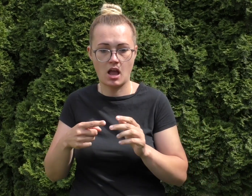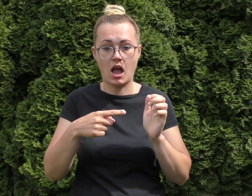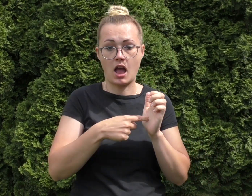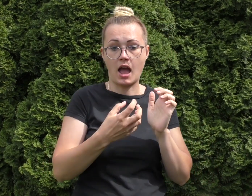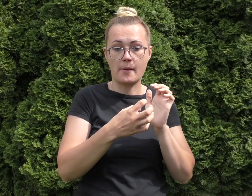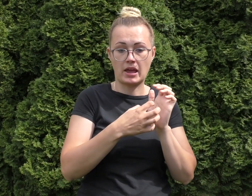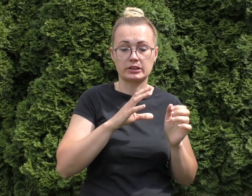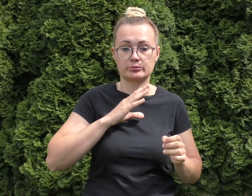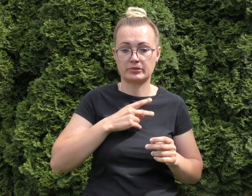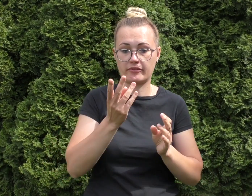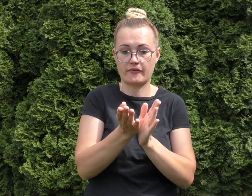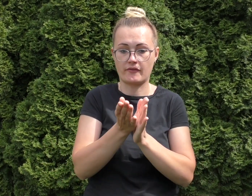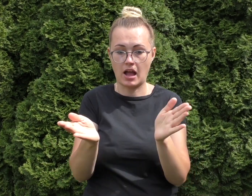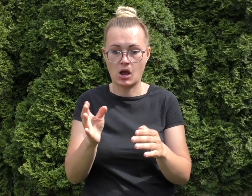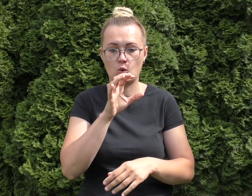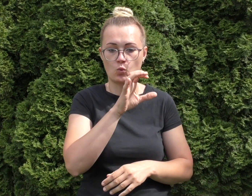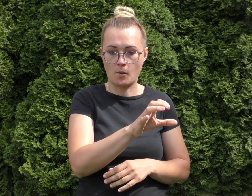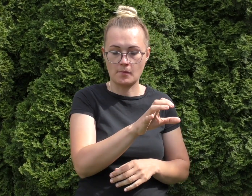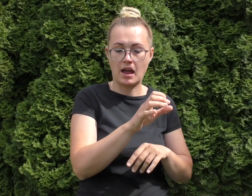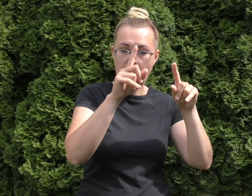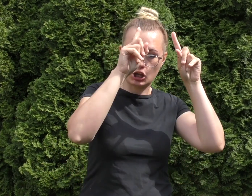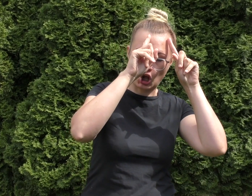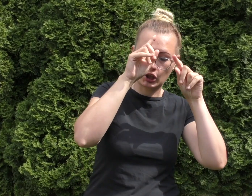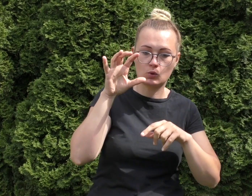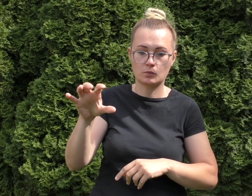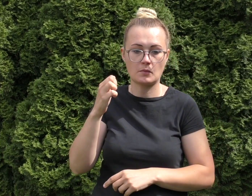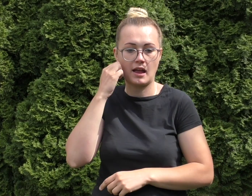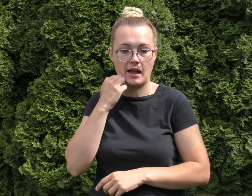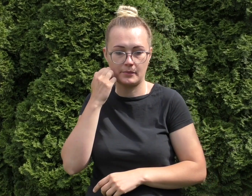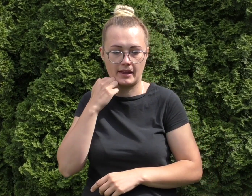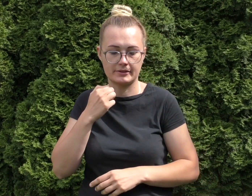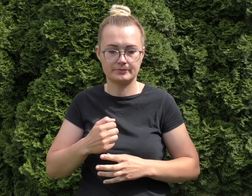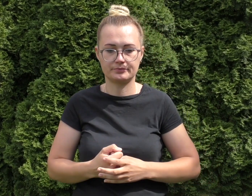Aplikacja mobilna Alarm112 dostępna jest dla dwóch systemów operacyjncyh Android i IOS.